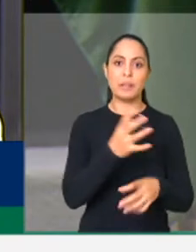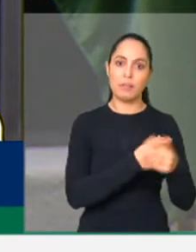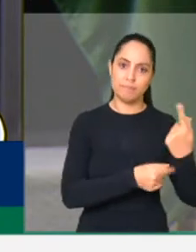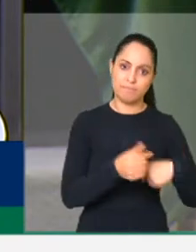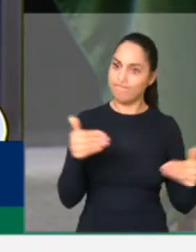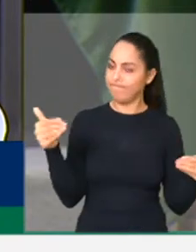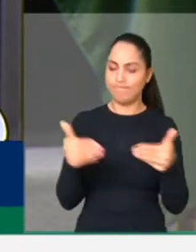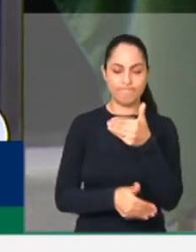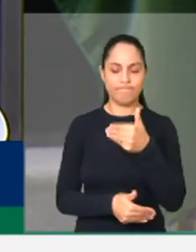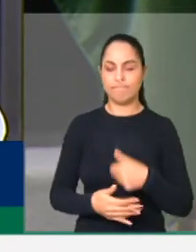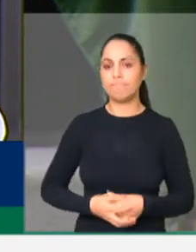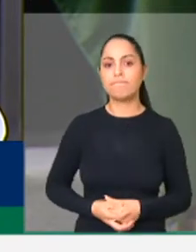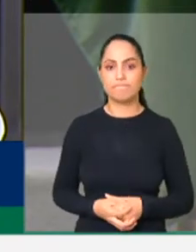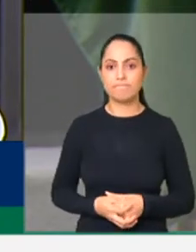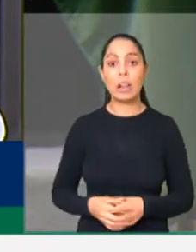SUBVENÇÃO SOB A FORMA DE EQUALIZAÇÃO. SEMPRE QUE